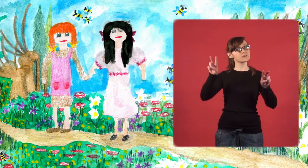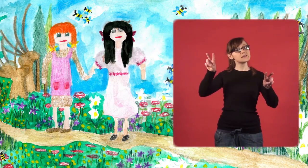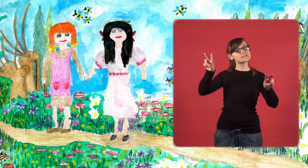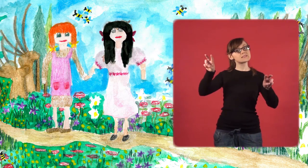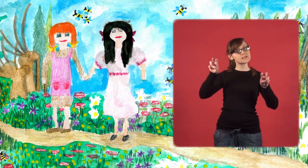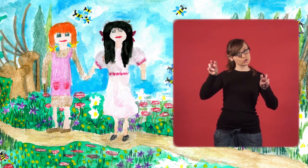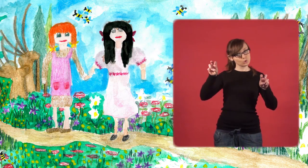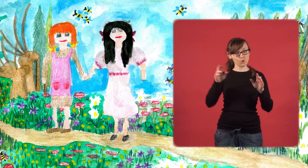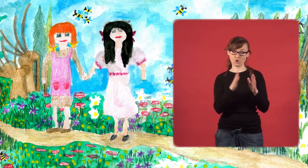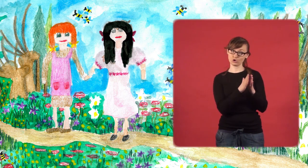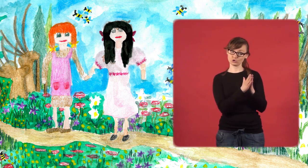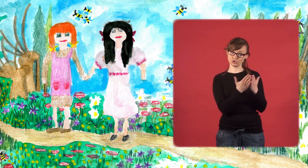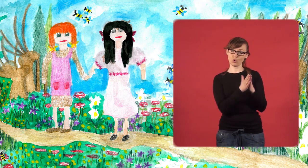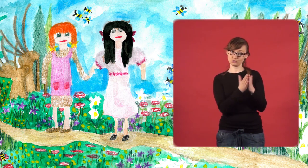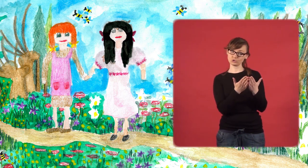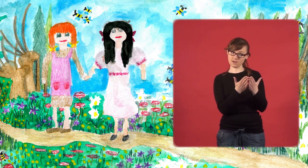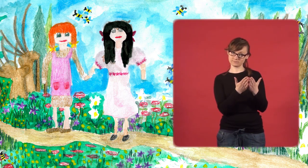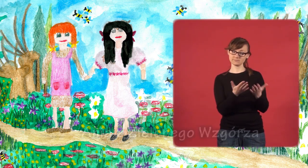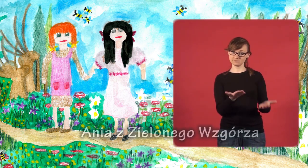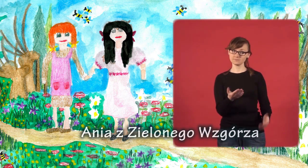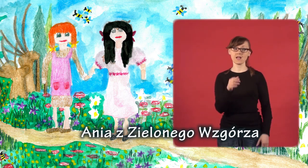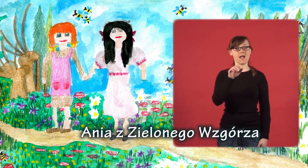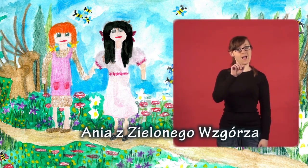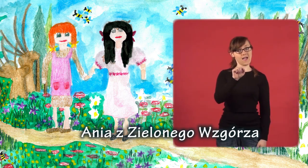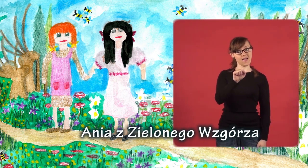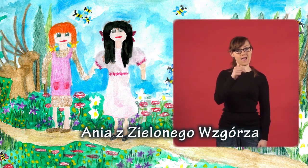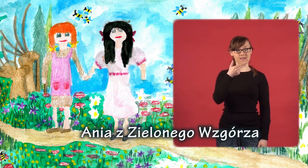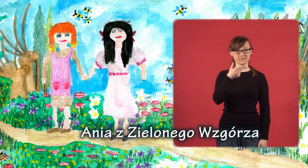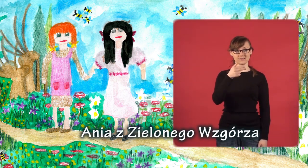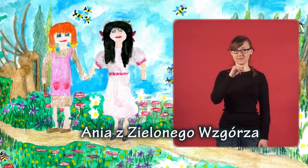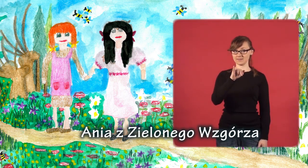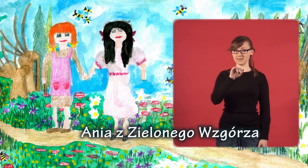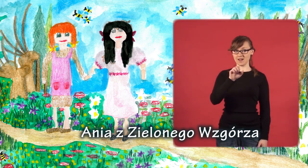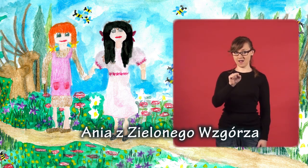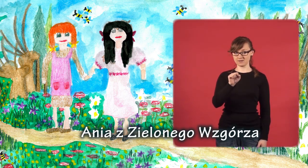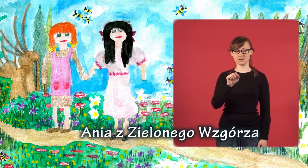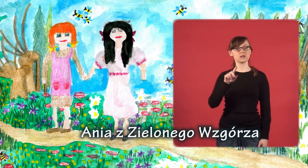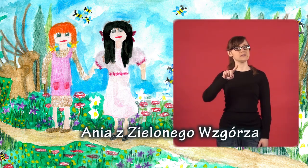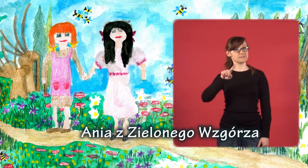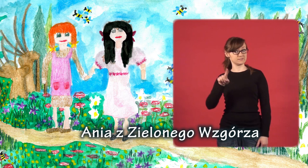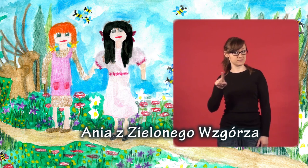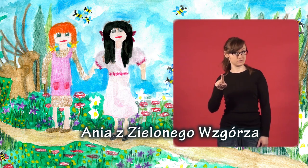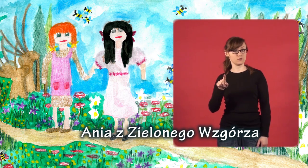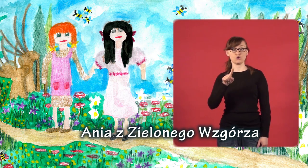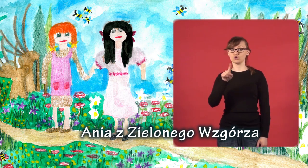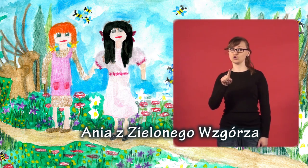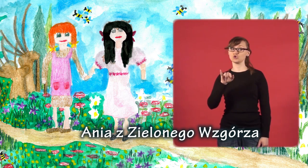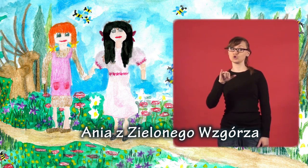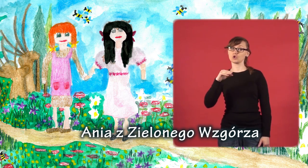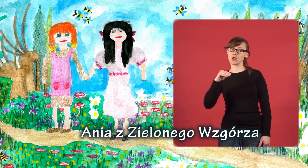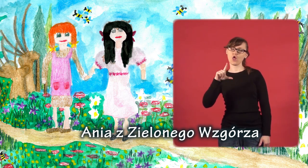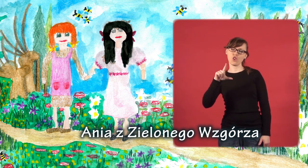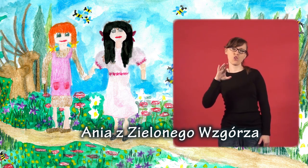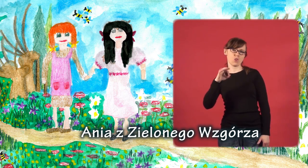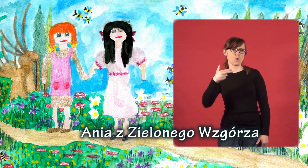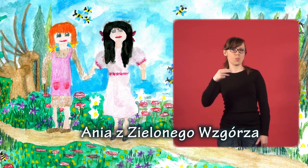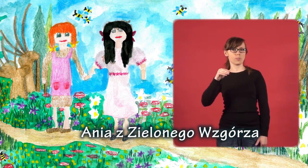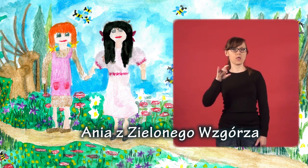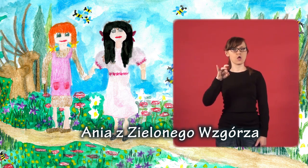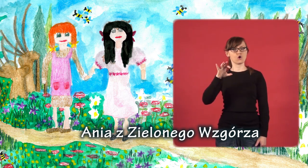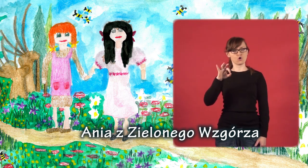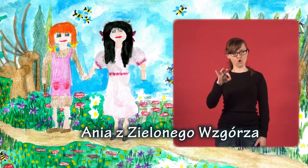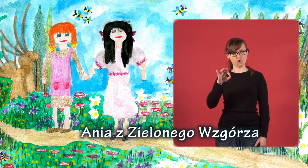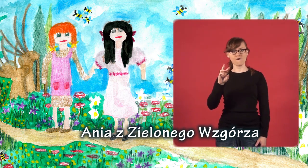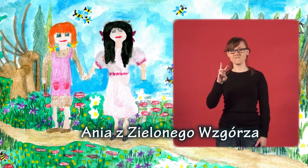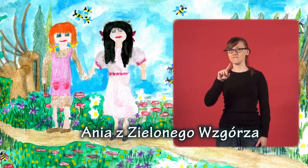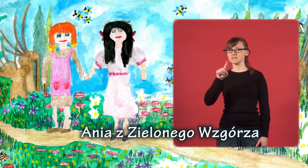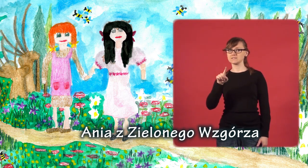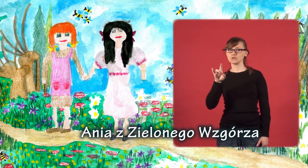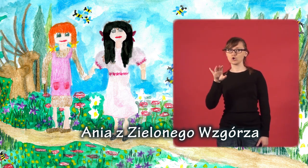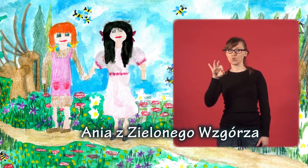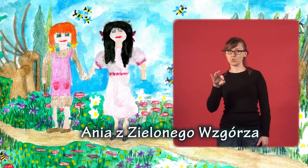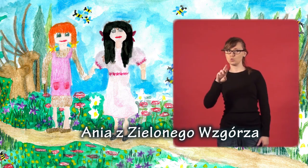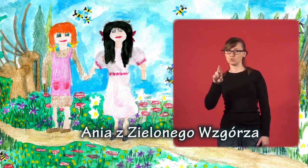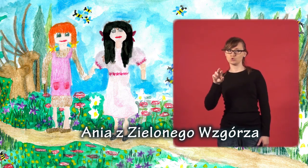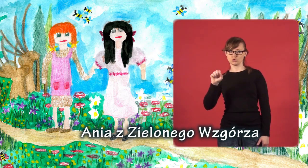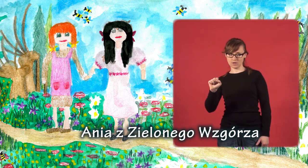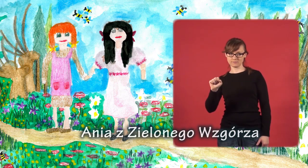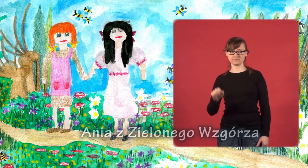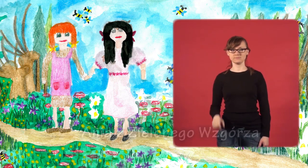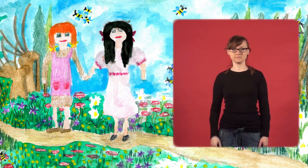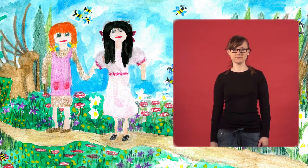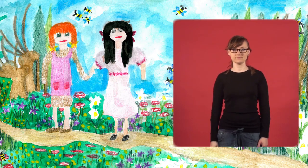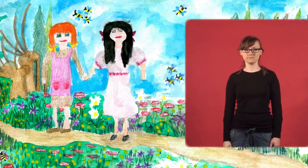Tytuł: Ania z Zielonego Wzgórza